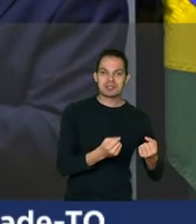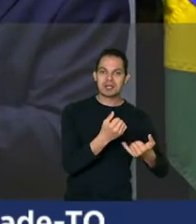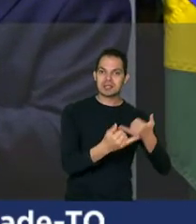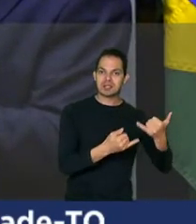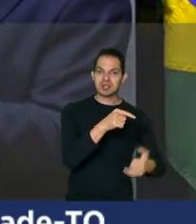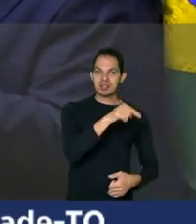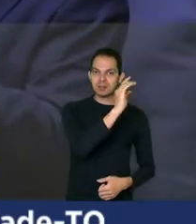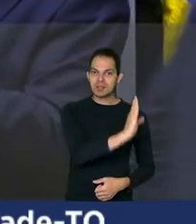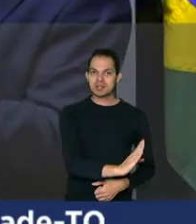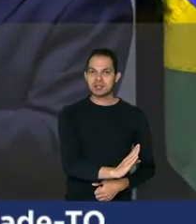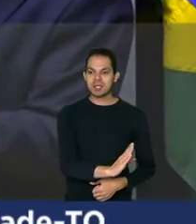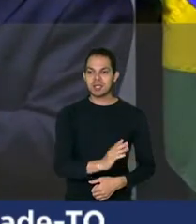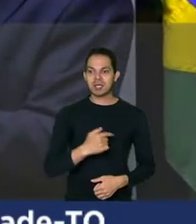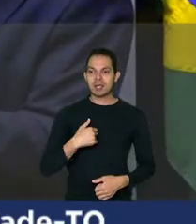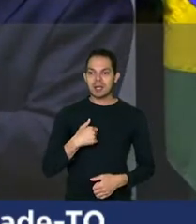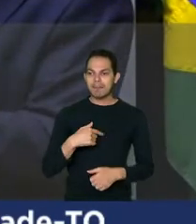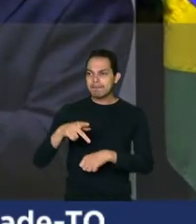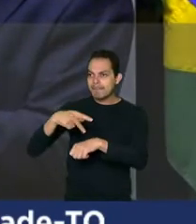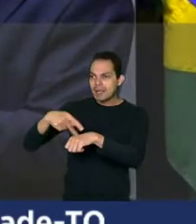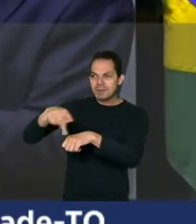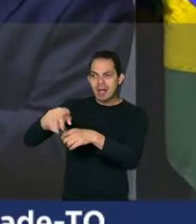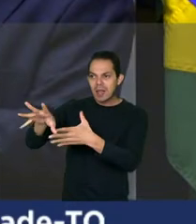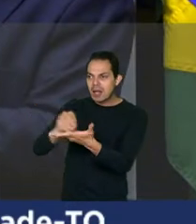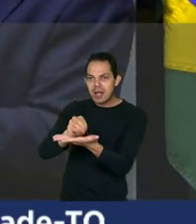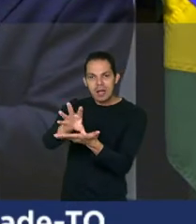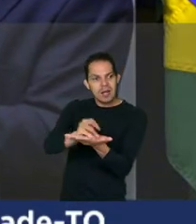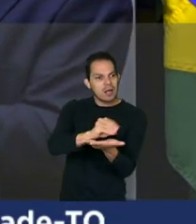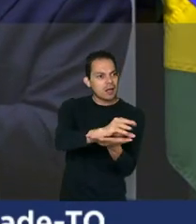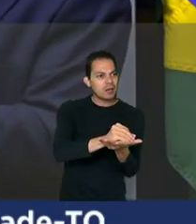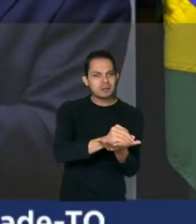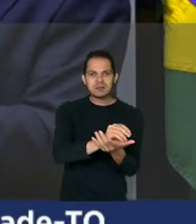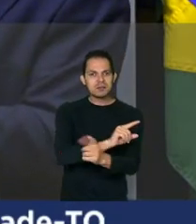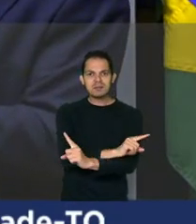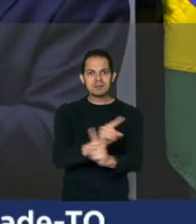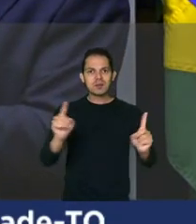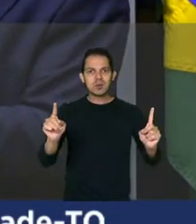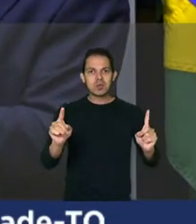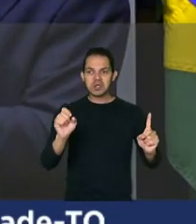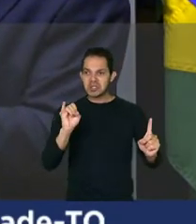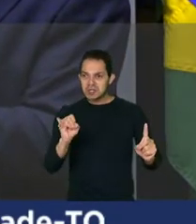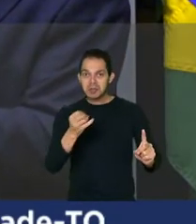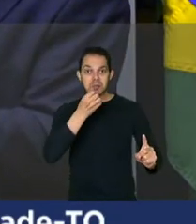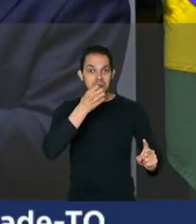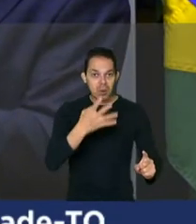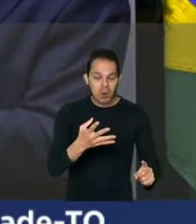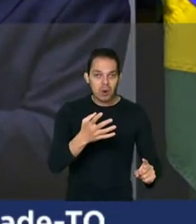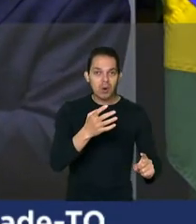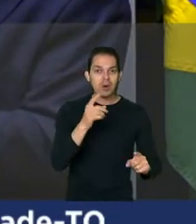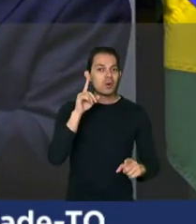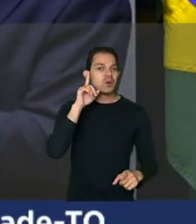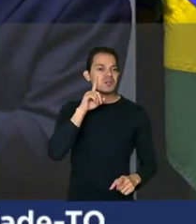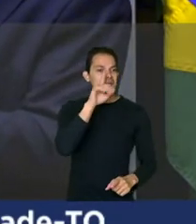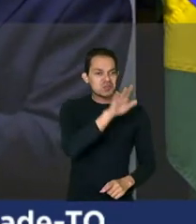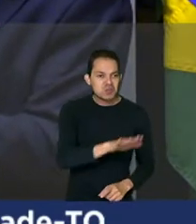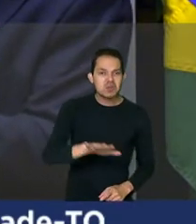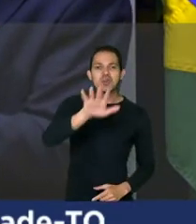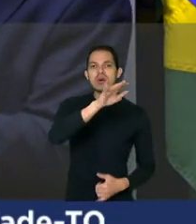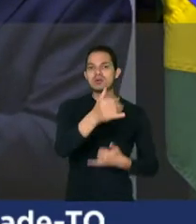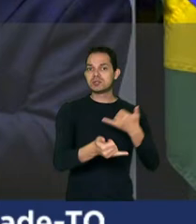BRASIL. EU NÃO TENHO QUE FAZER AS COISAS, PRESIDENTE, PORQUE OS OUTROS PAÍSES FAZEM. SE FOSSE TÃO BOM ASSIM, TODOS OS ESTADOS